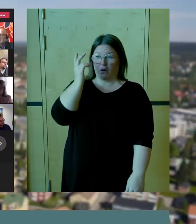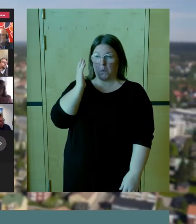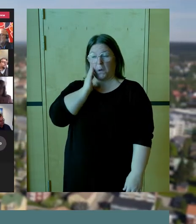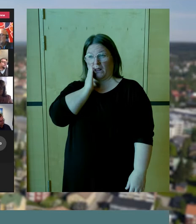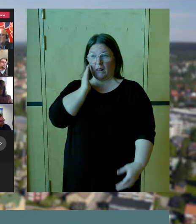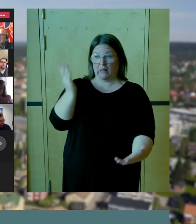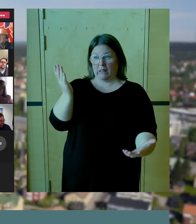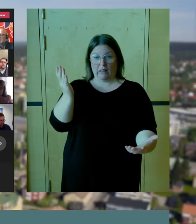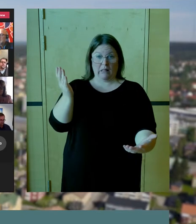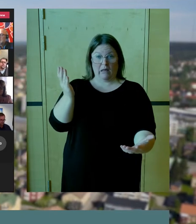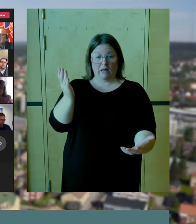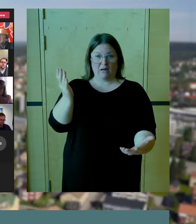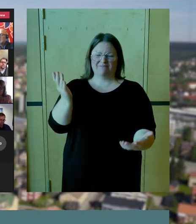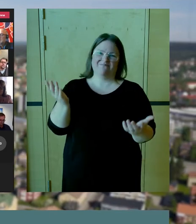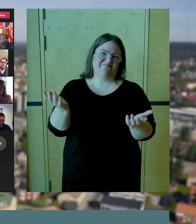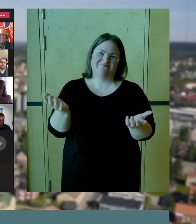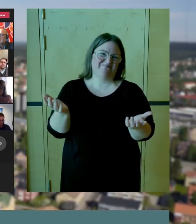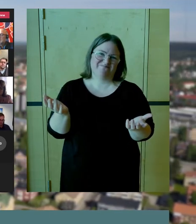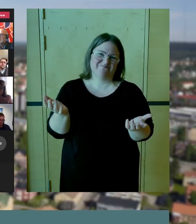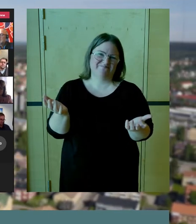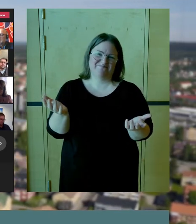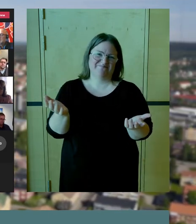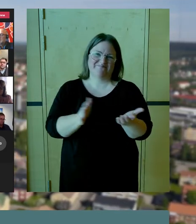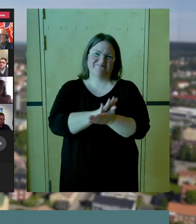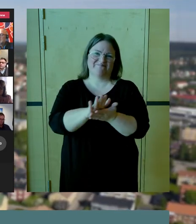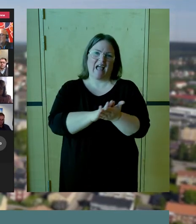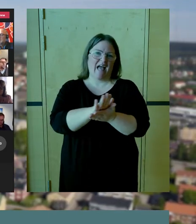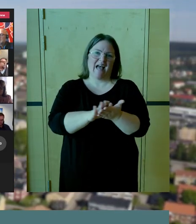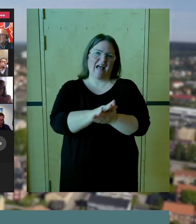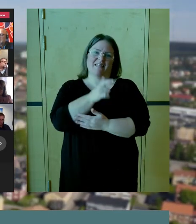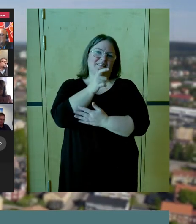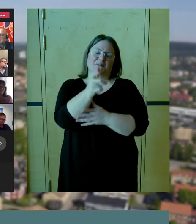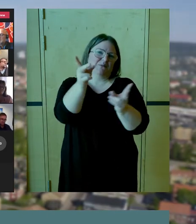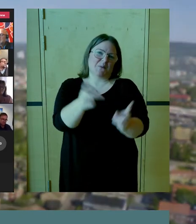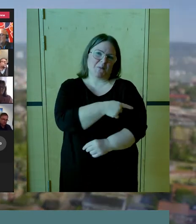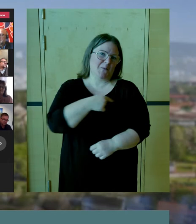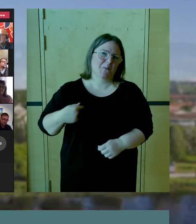Det är ju ingen som har uttryckt utan det här handlar ju om att vi ska infria